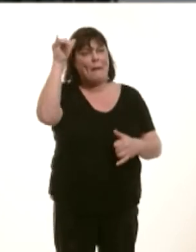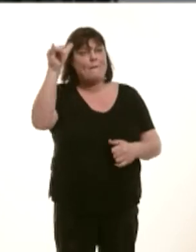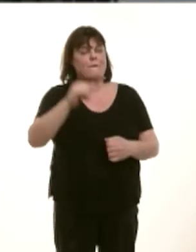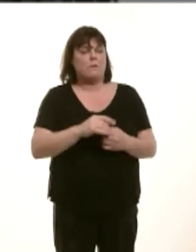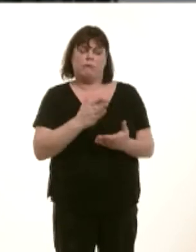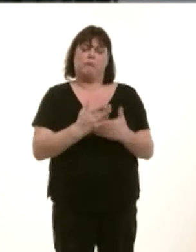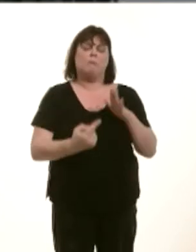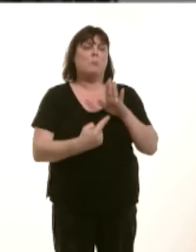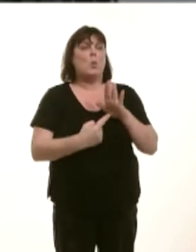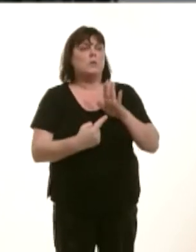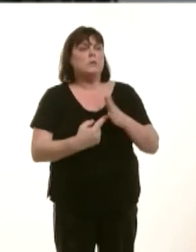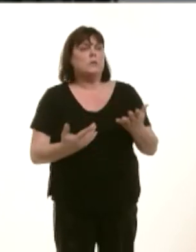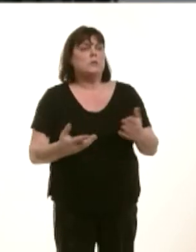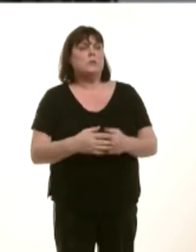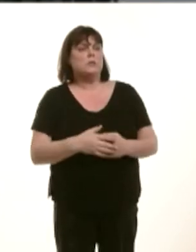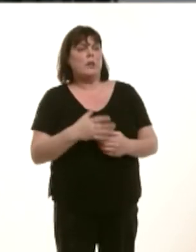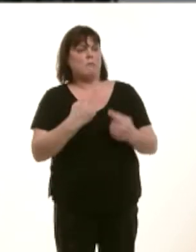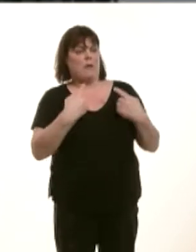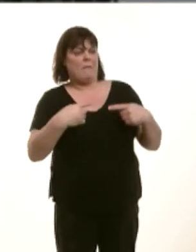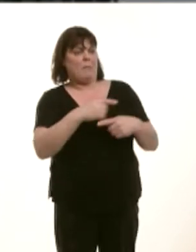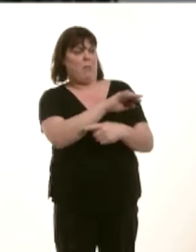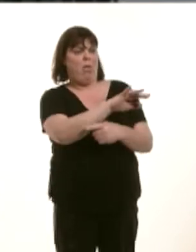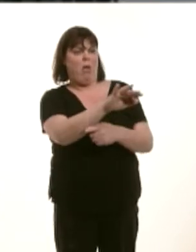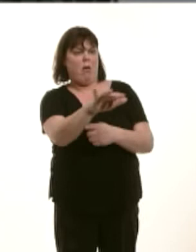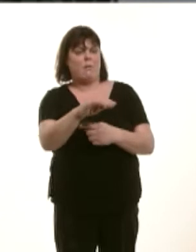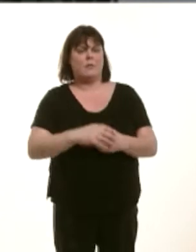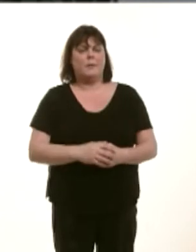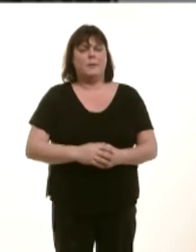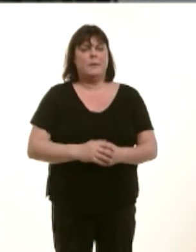gwrs, maeín bwysig bod capasiti gennym yng nghig gwyn hefydómae hynnyín wir. Achos,